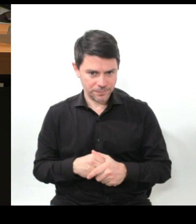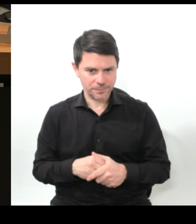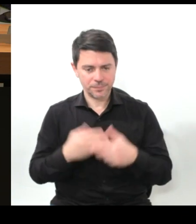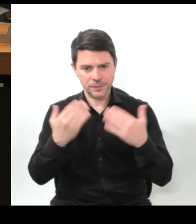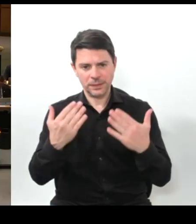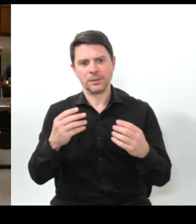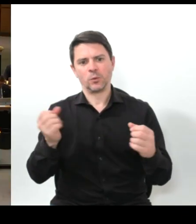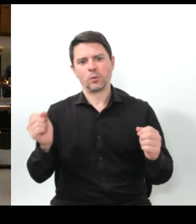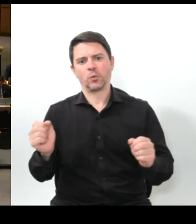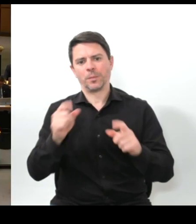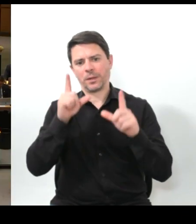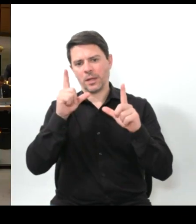und Herren! (Beifall)